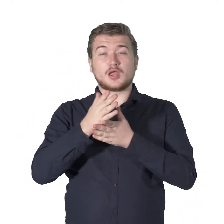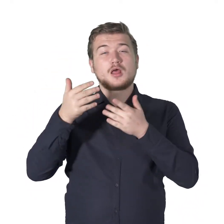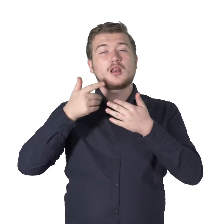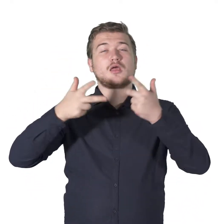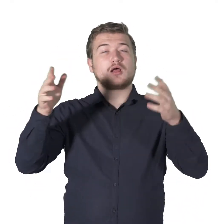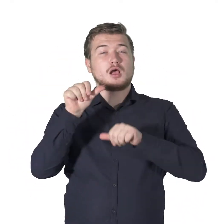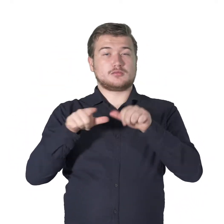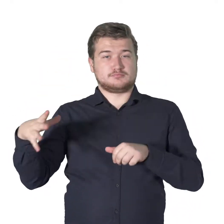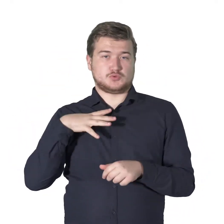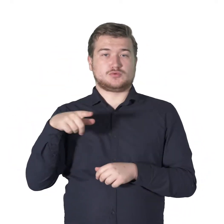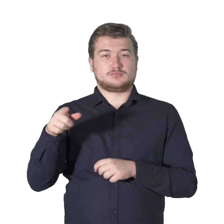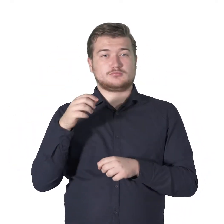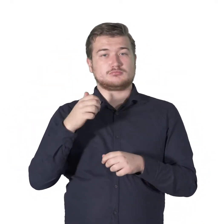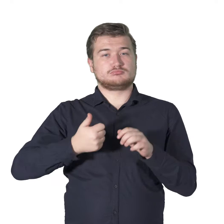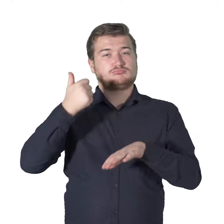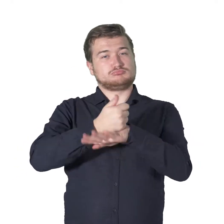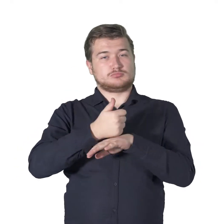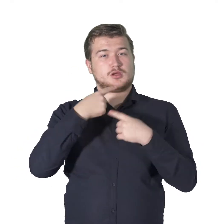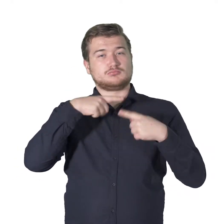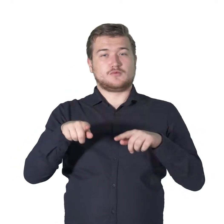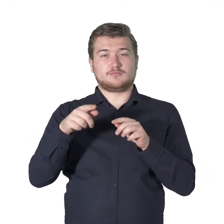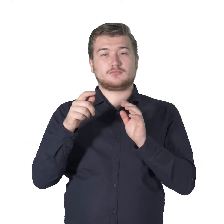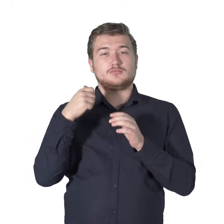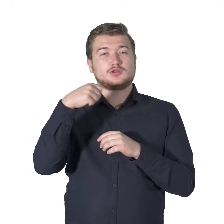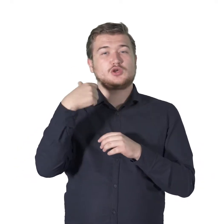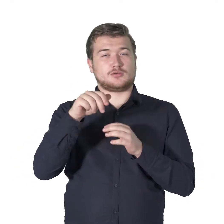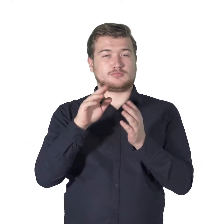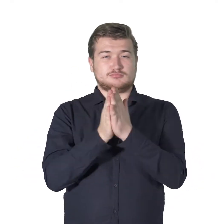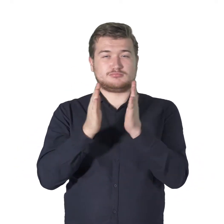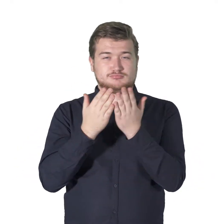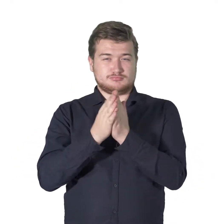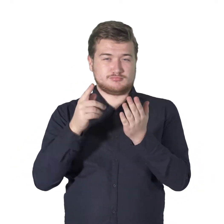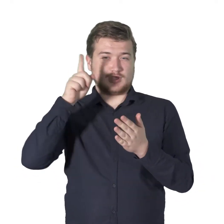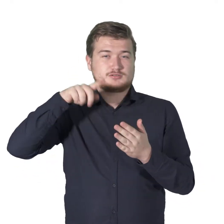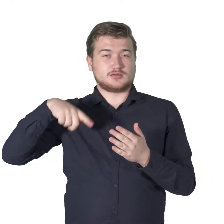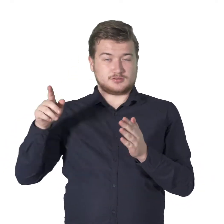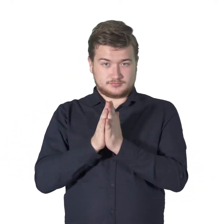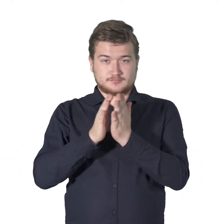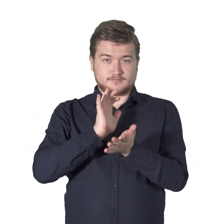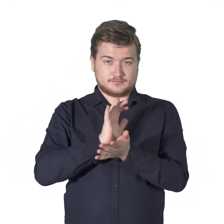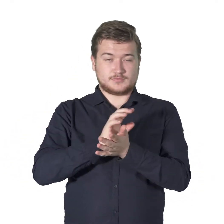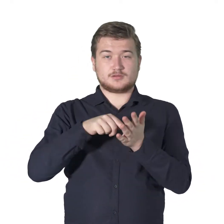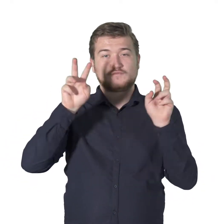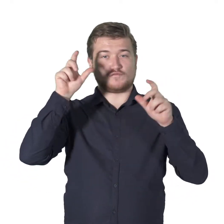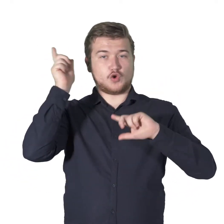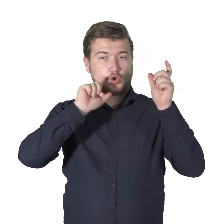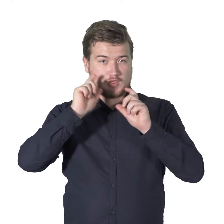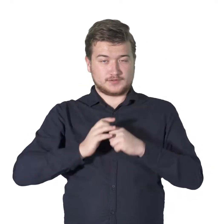Przez wiele lat był redaktorem miesięcznika „Fotografia”.